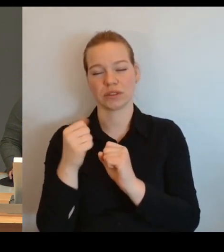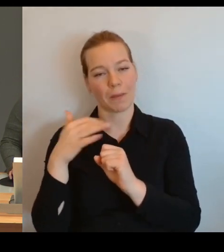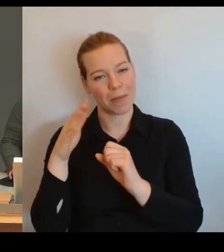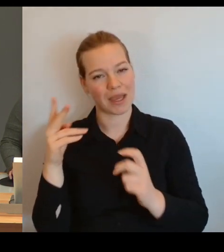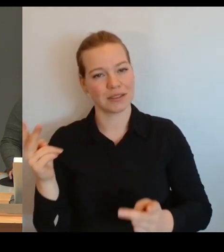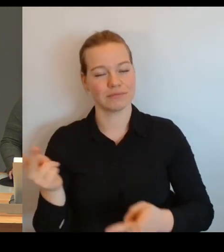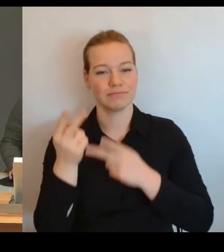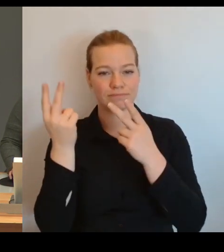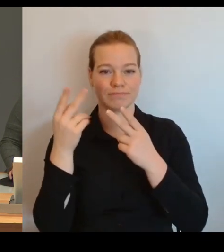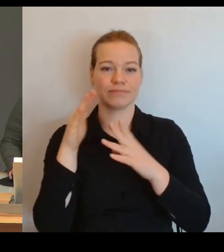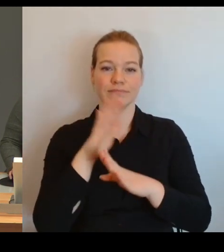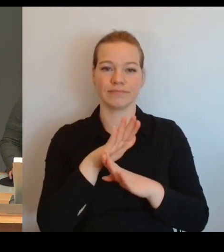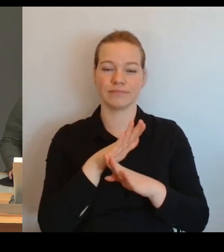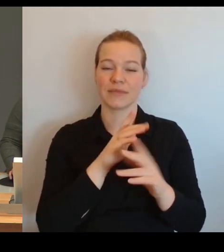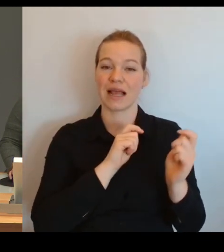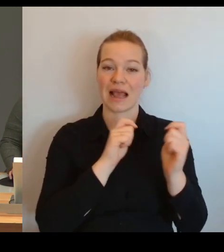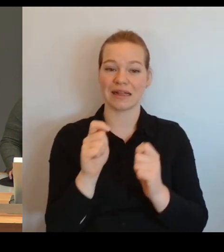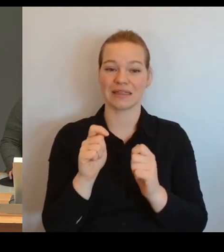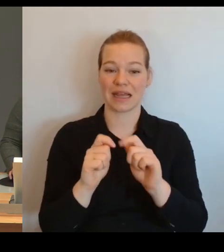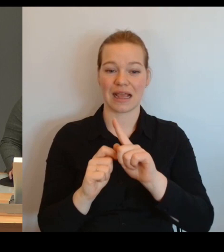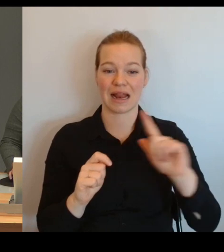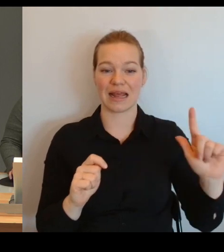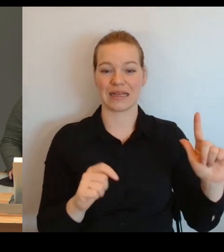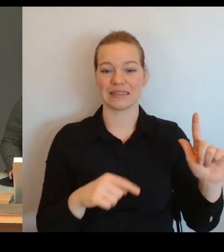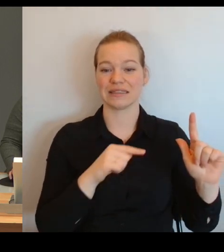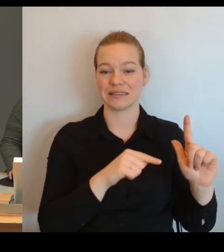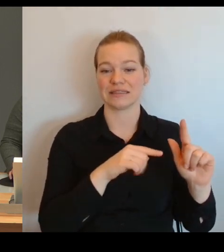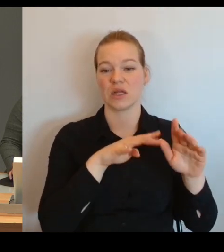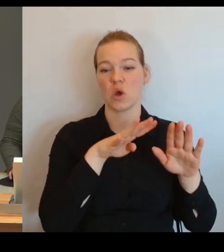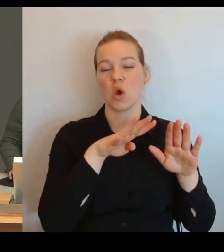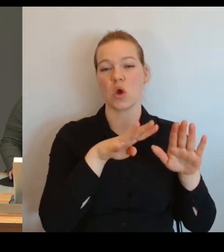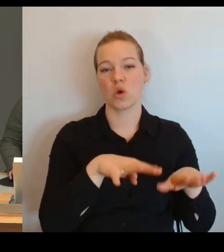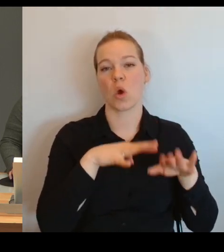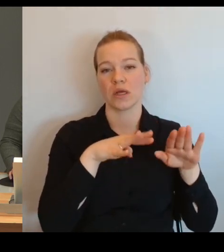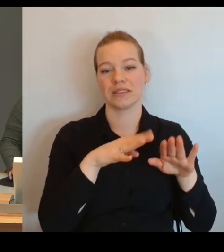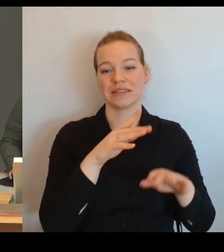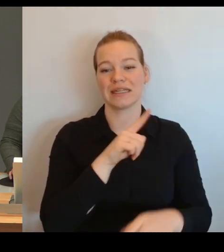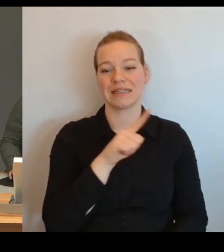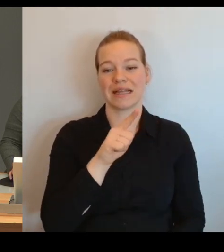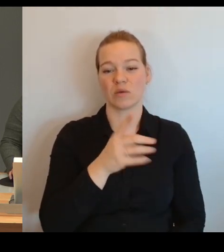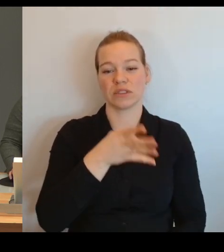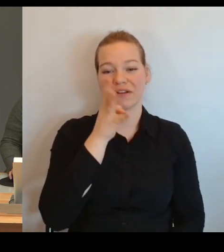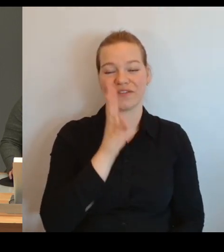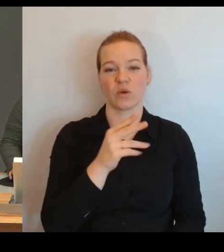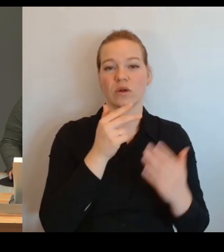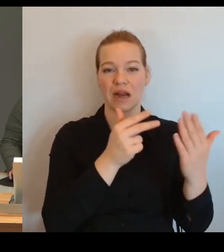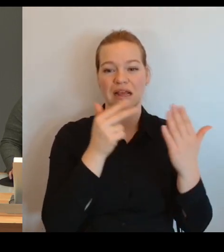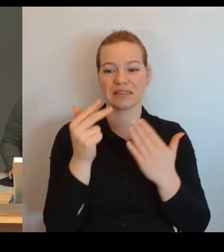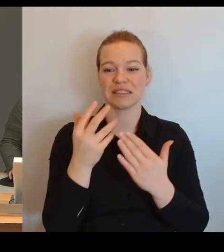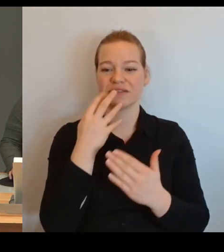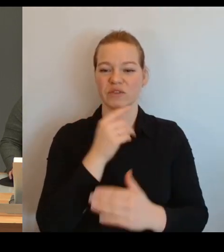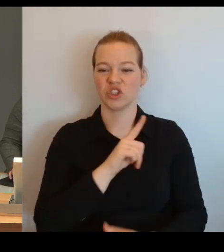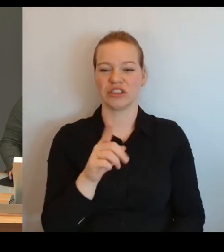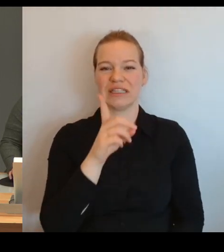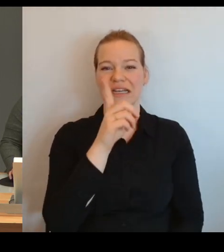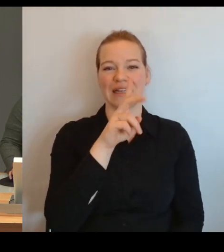nicht weiter in die Krise stürzen, keine Busspuren entfernen. In der gemeinsamen Beratung beginnt die Fraktion Bündnis